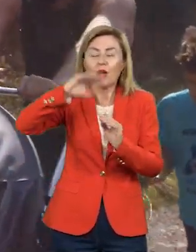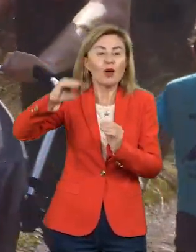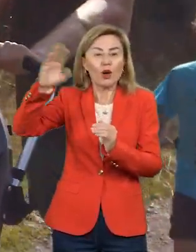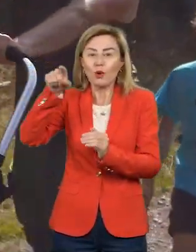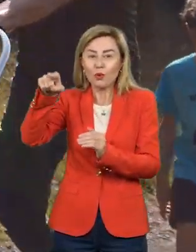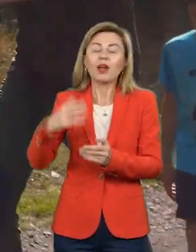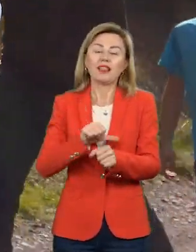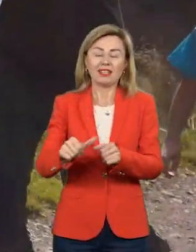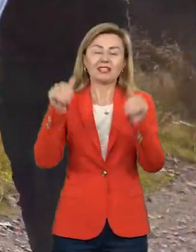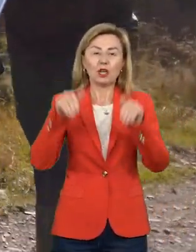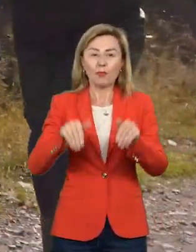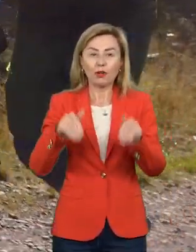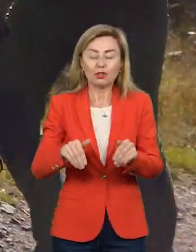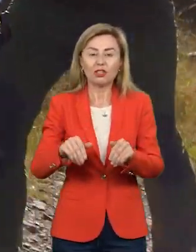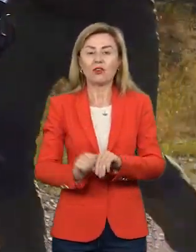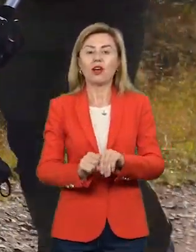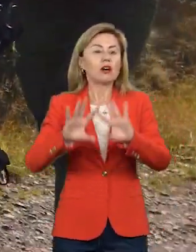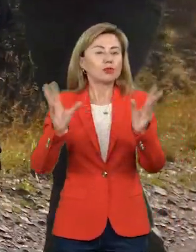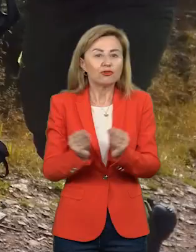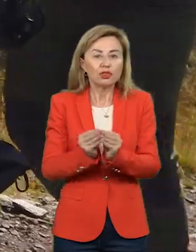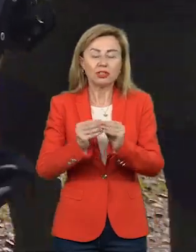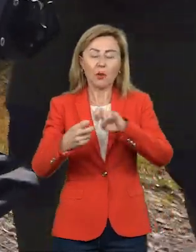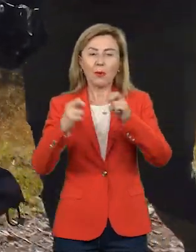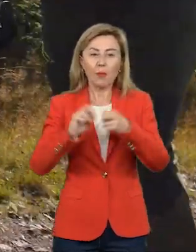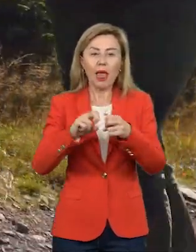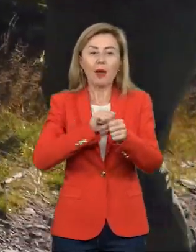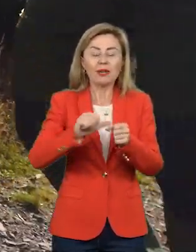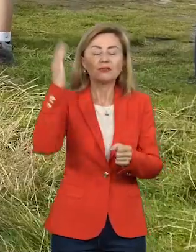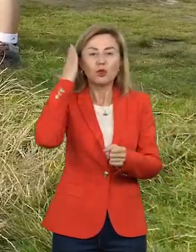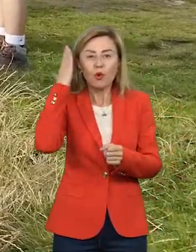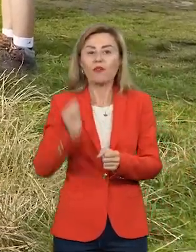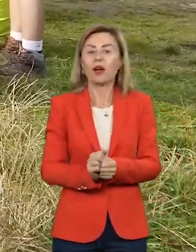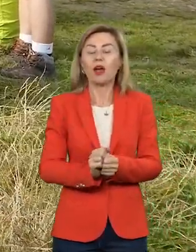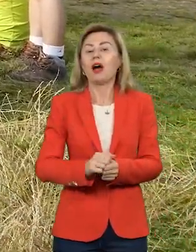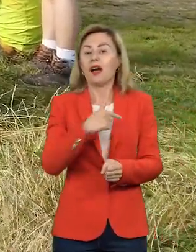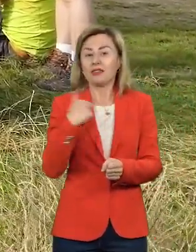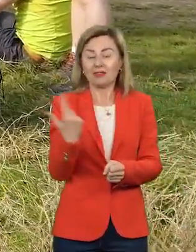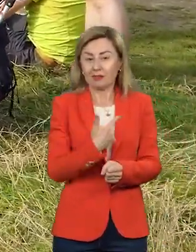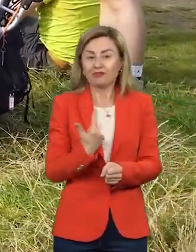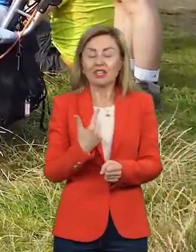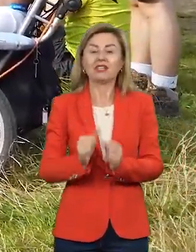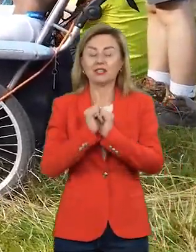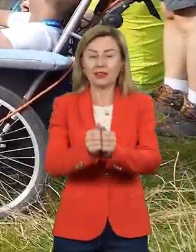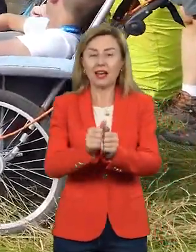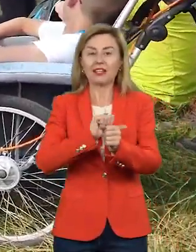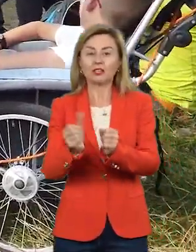Jest to możliwe, wiele barier tkwi w naszych głowach, a rolą samorządu jest również to żeby starać się